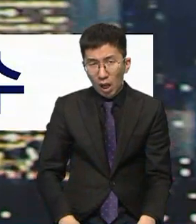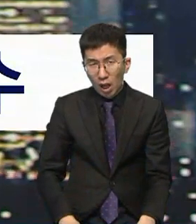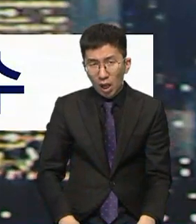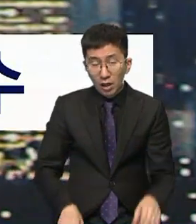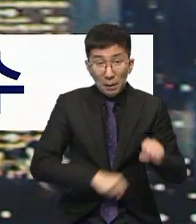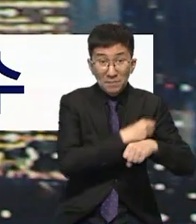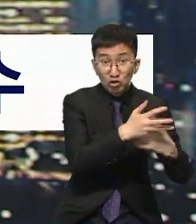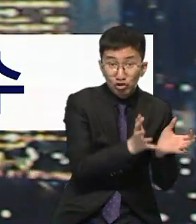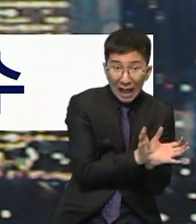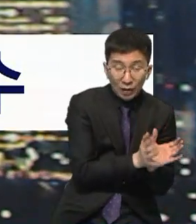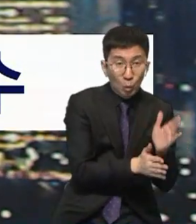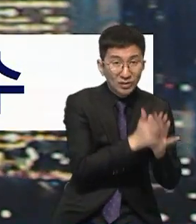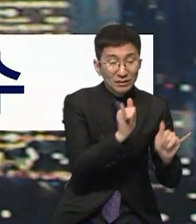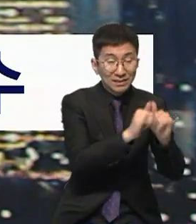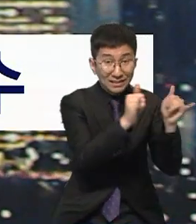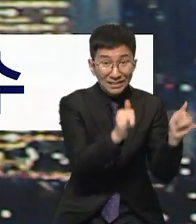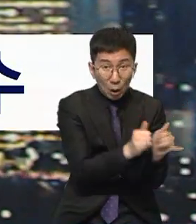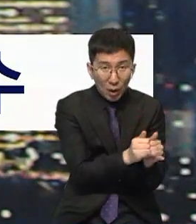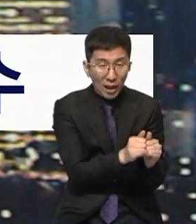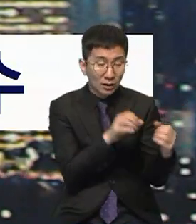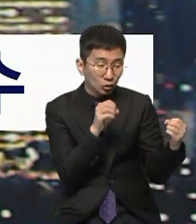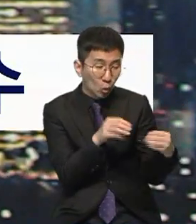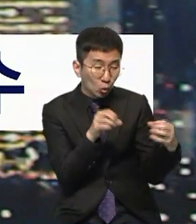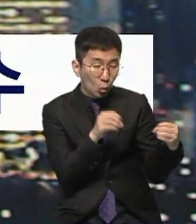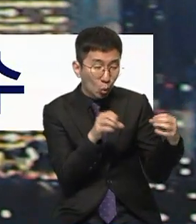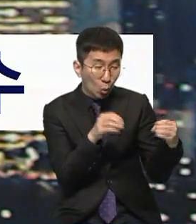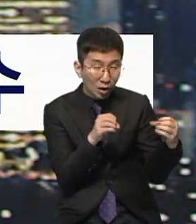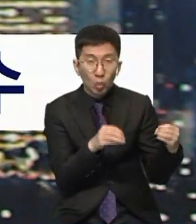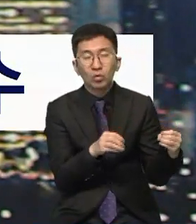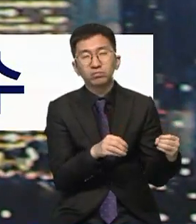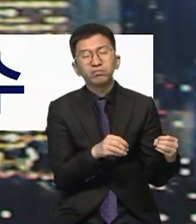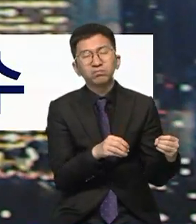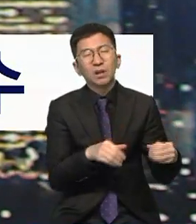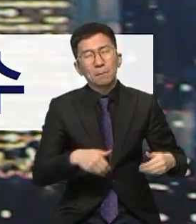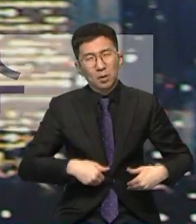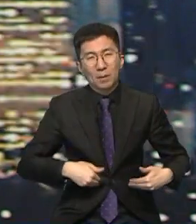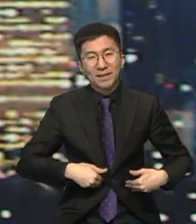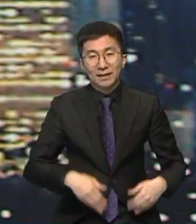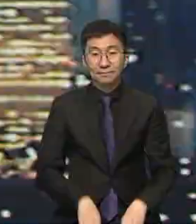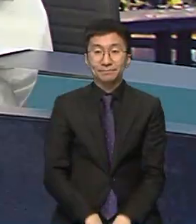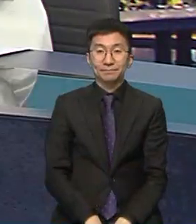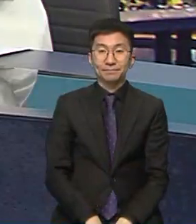또 시민사회와 긴밀히 소통하고 접점을 찾아나갈 필요가 있습니다.